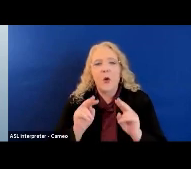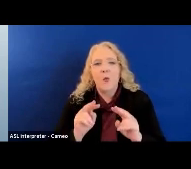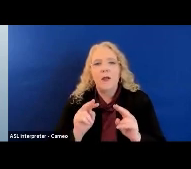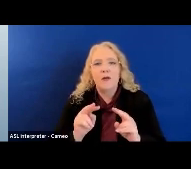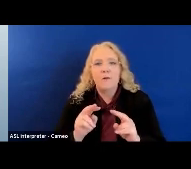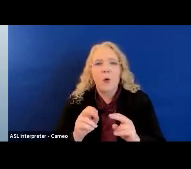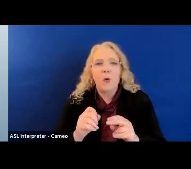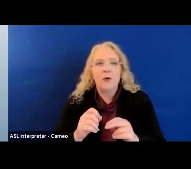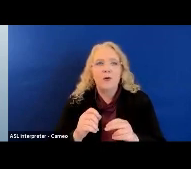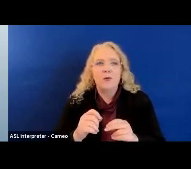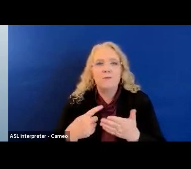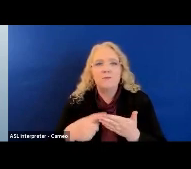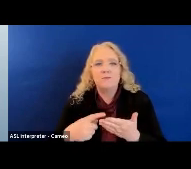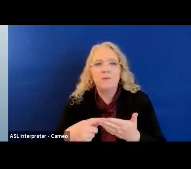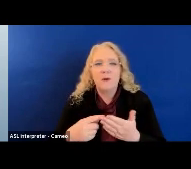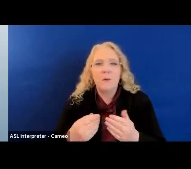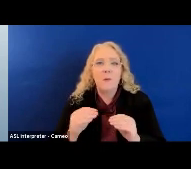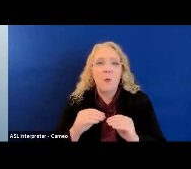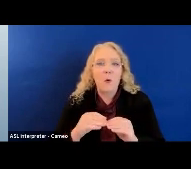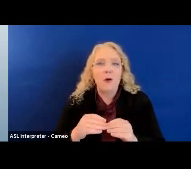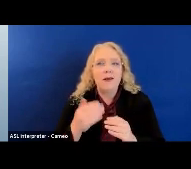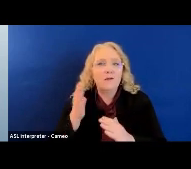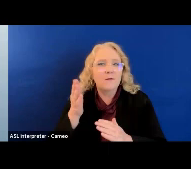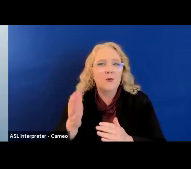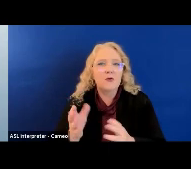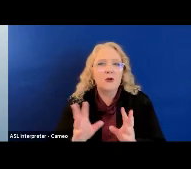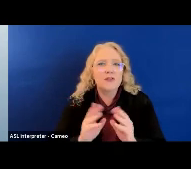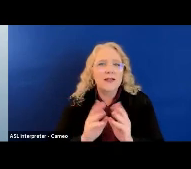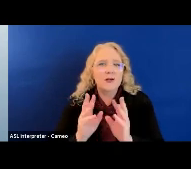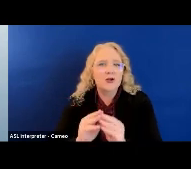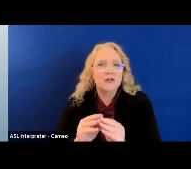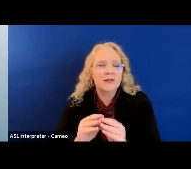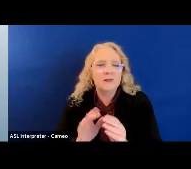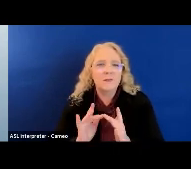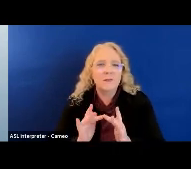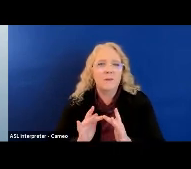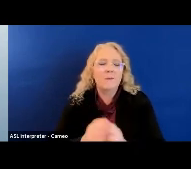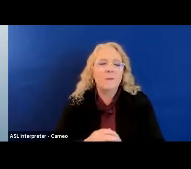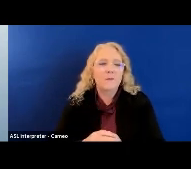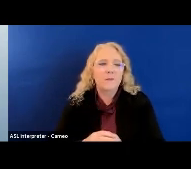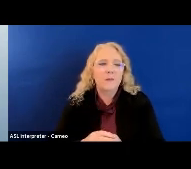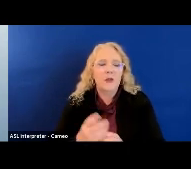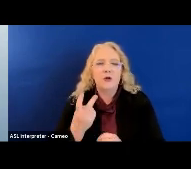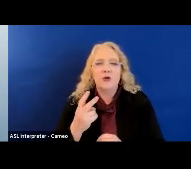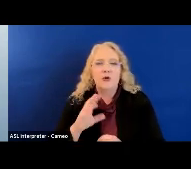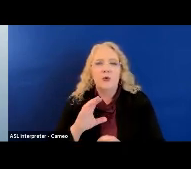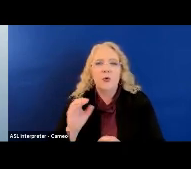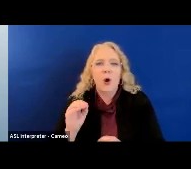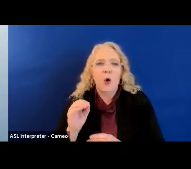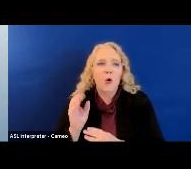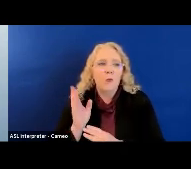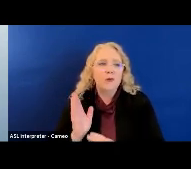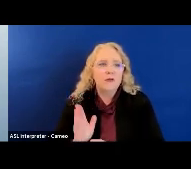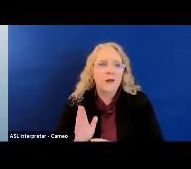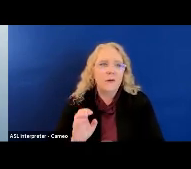sesiones futuras. Dos de nuestras copresentadoras de hoy, la directora del programa, Elena Bramble